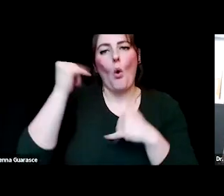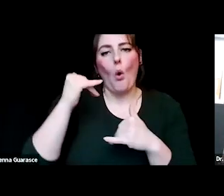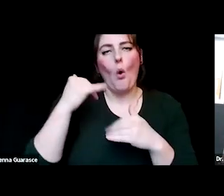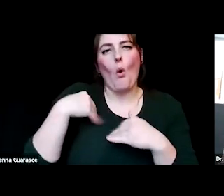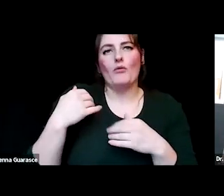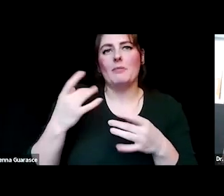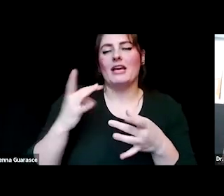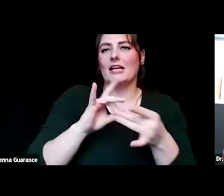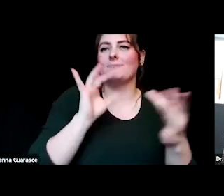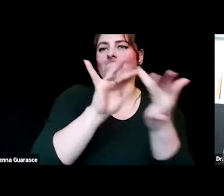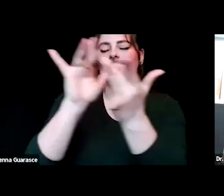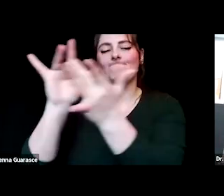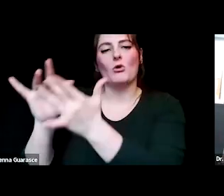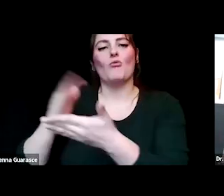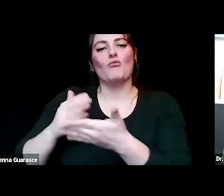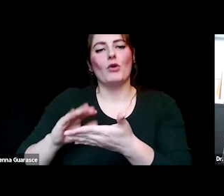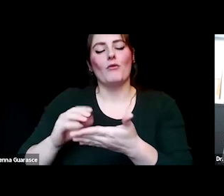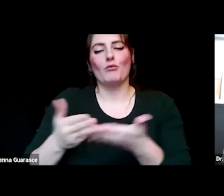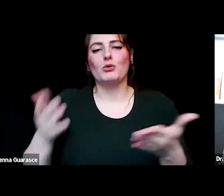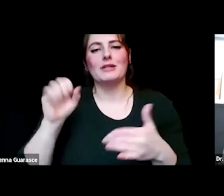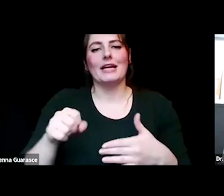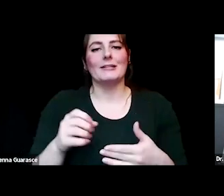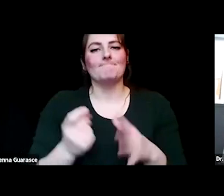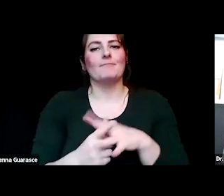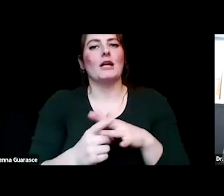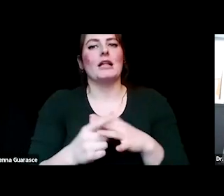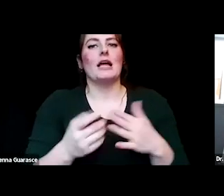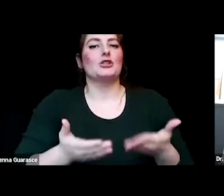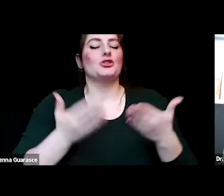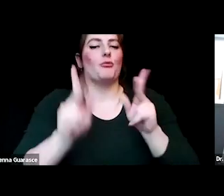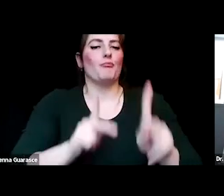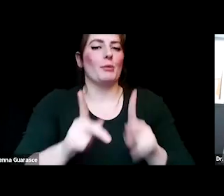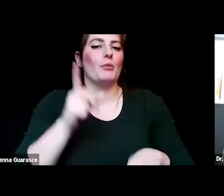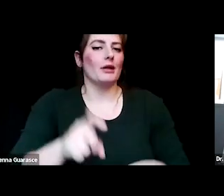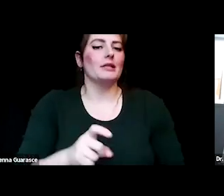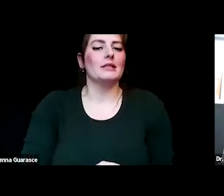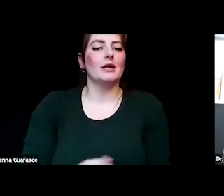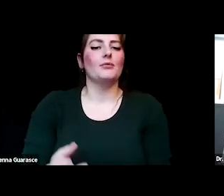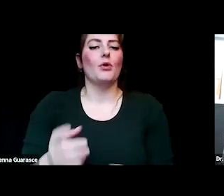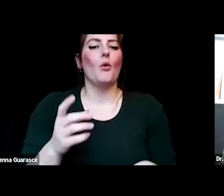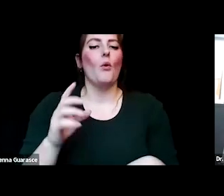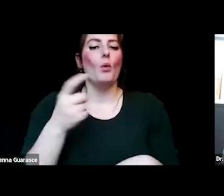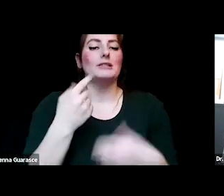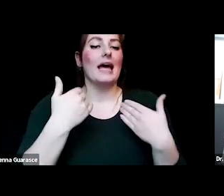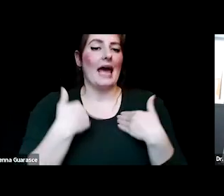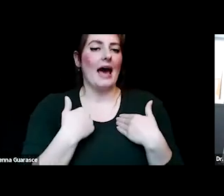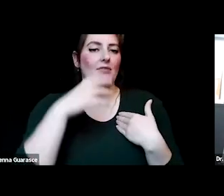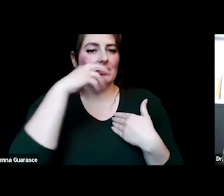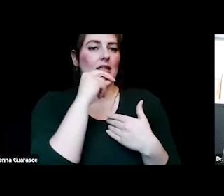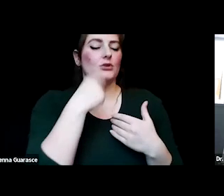mucho más grande que intervenga y ayude a quienes lo necesiten cuando tengan la naloxona y los eduque sobre las sobredosis.